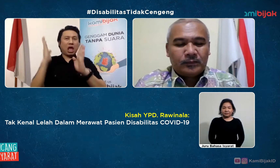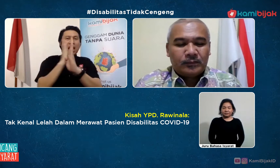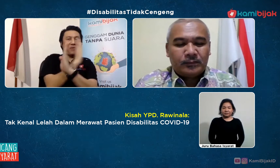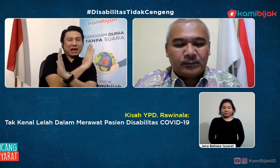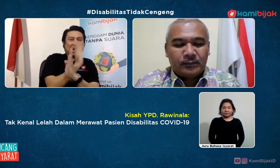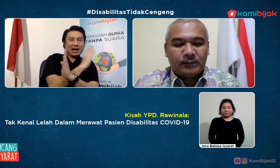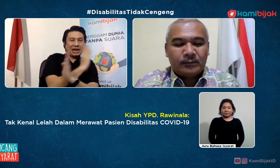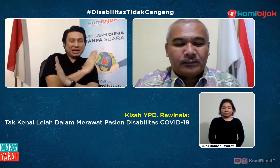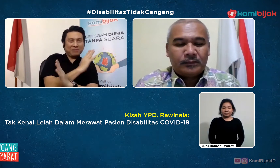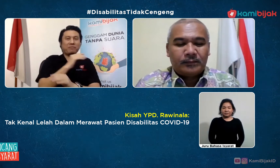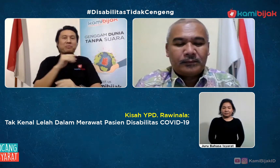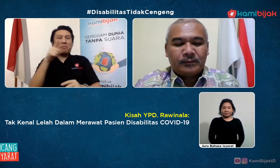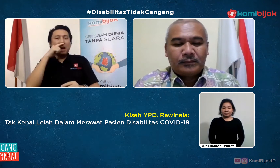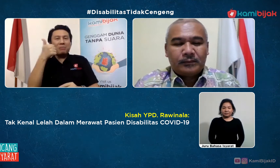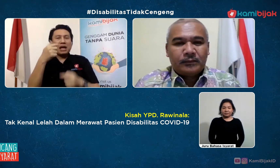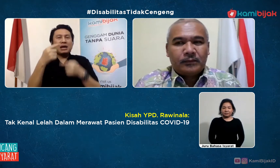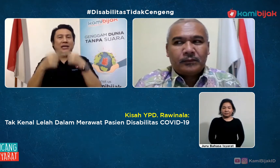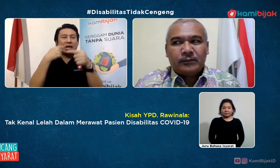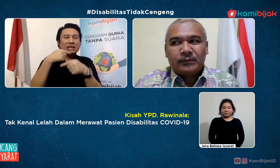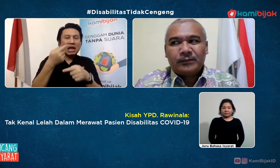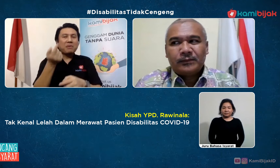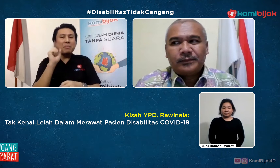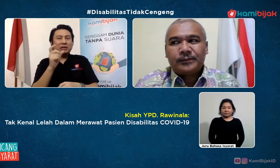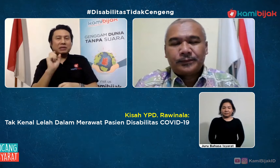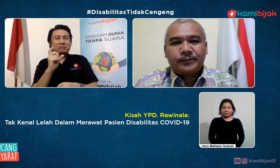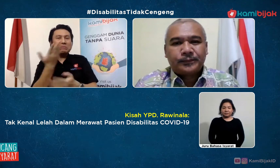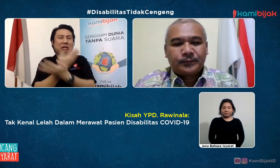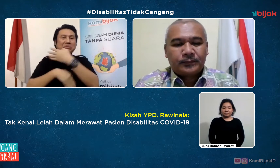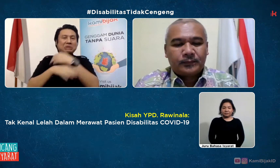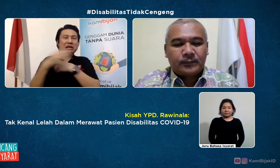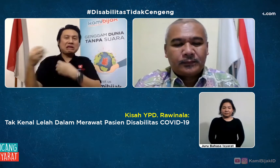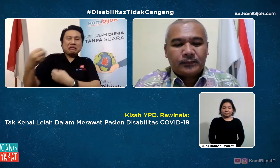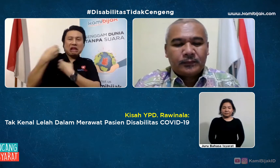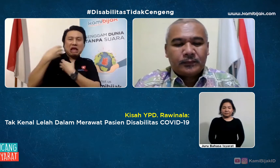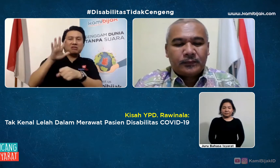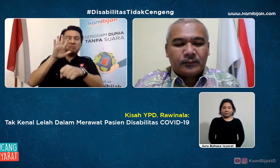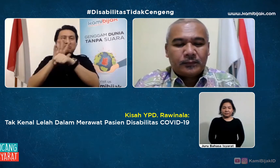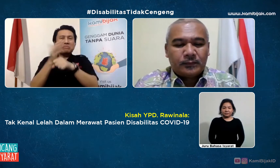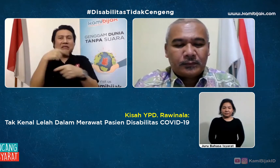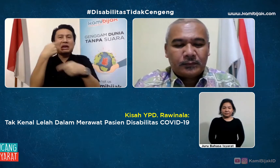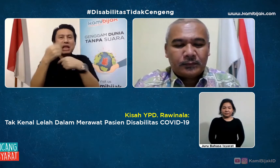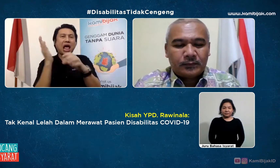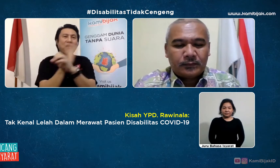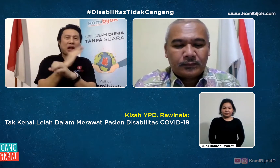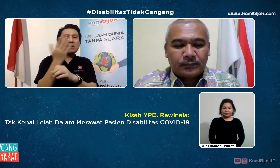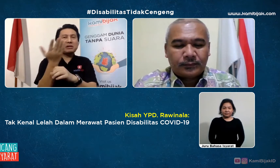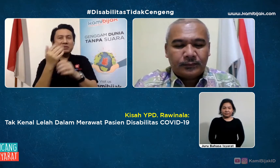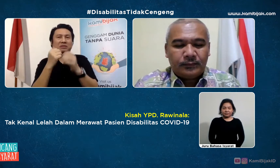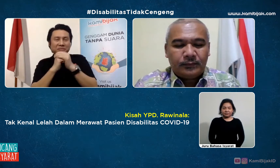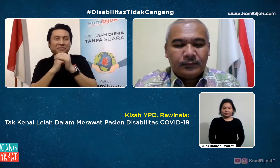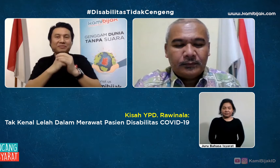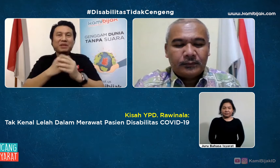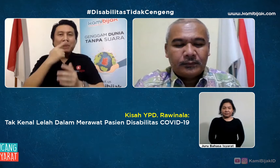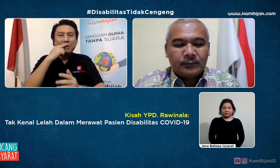bagaimana awal ceritanya hingga teman Disabilitas terkena covid-19 di Rawinala?